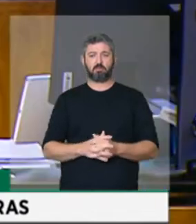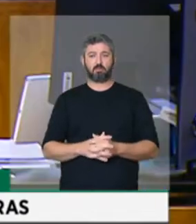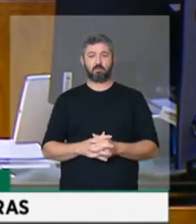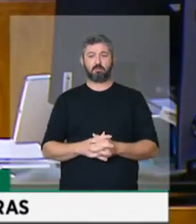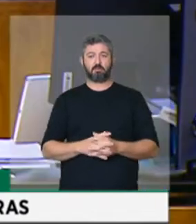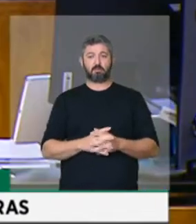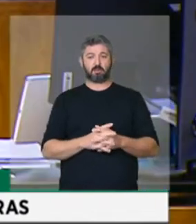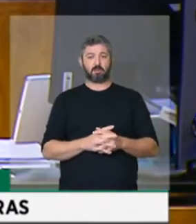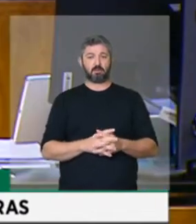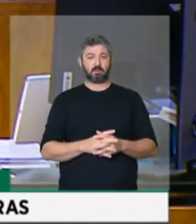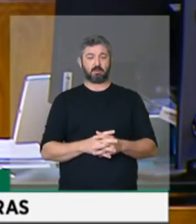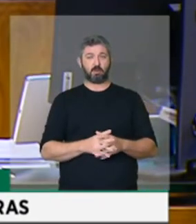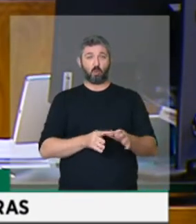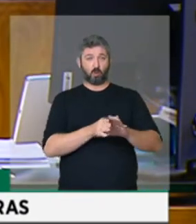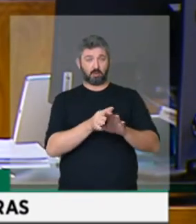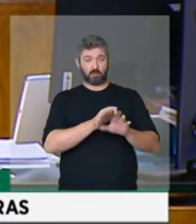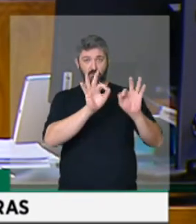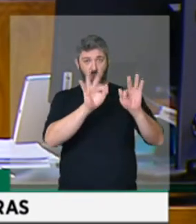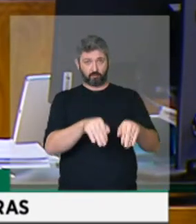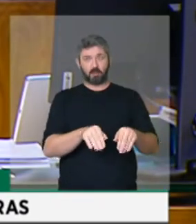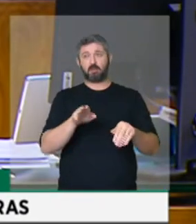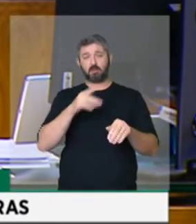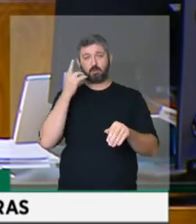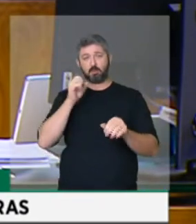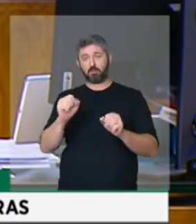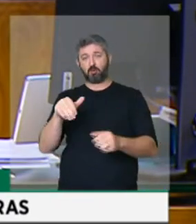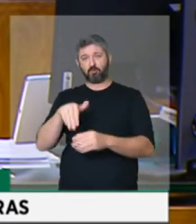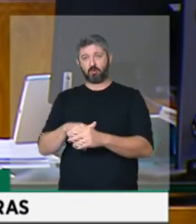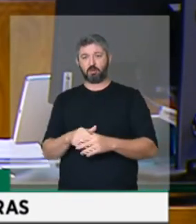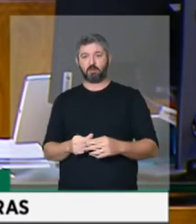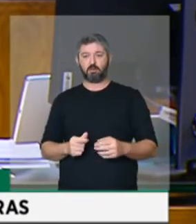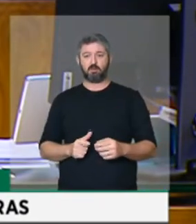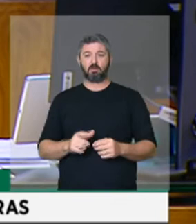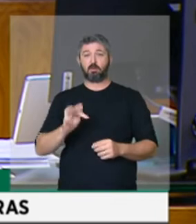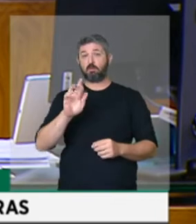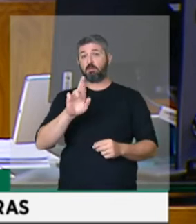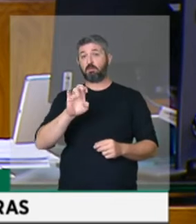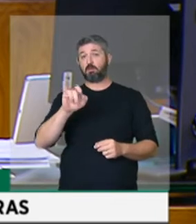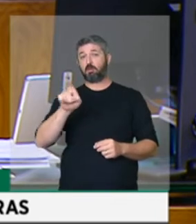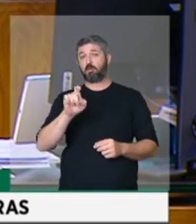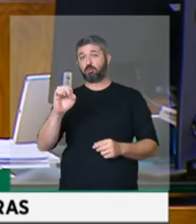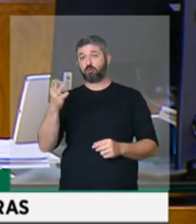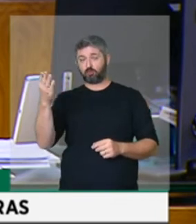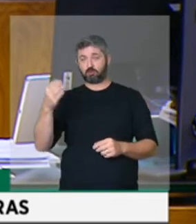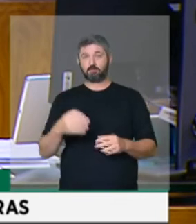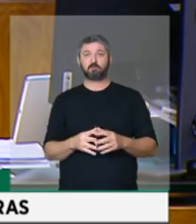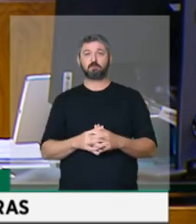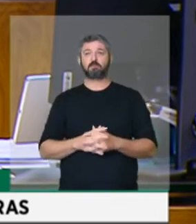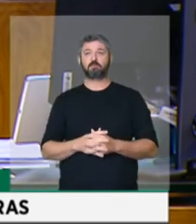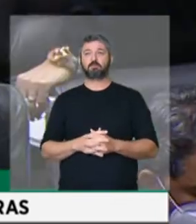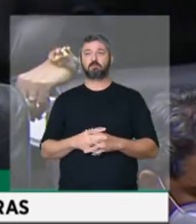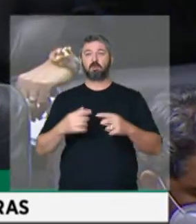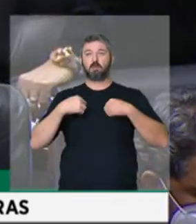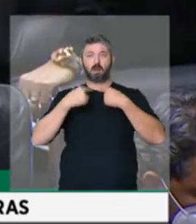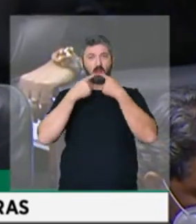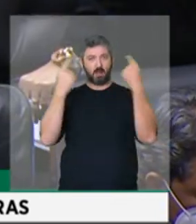SOLICITAÇÃO A V.EXA. QUANDO TERMINAR AS ORIENTAÇÕES, V.EXA. PUDER DAR 2 OU 3 MINUTOS APENAS PARA QUE OS COLEGAS TERMINEM DE VOTAR NEY FIQUEM FORA DA VOTAÇÃO.